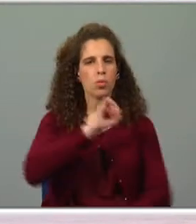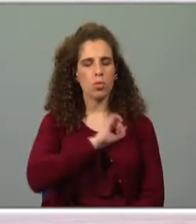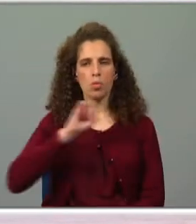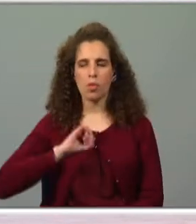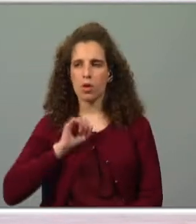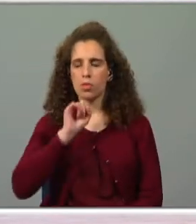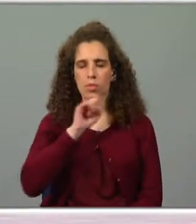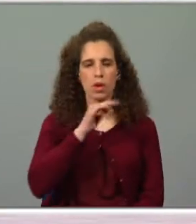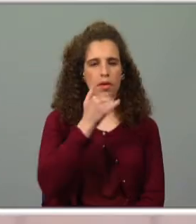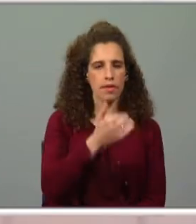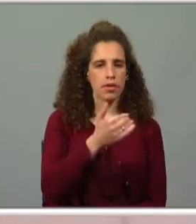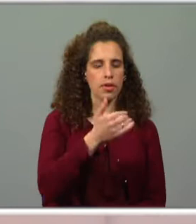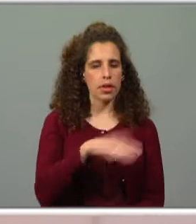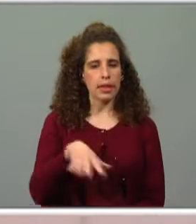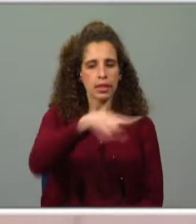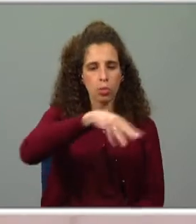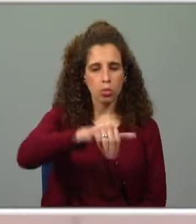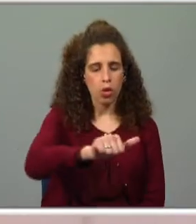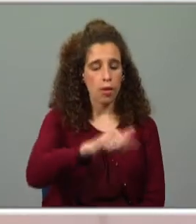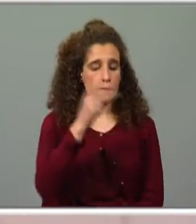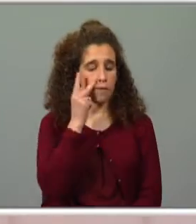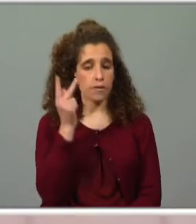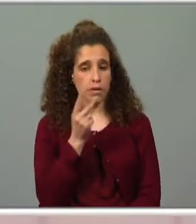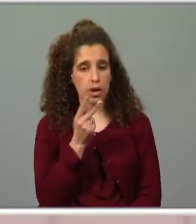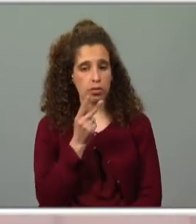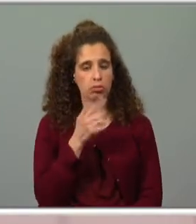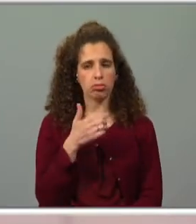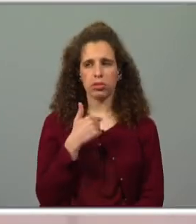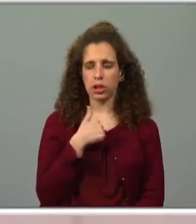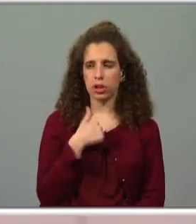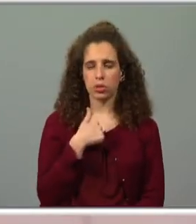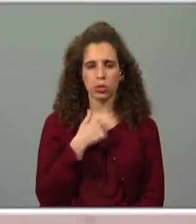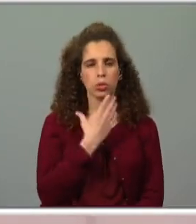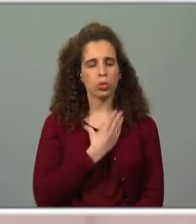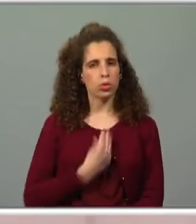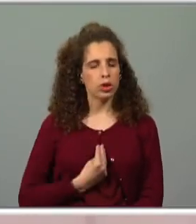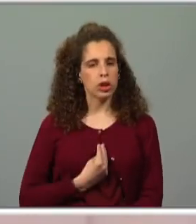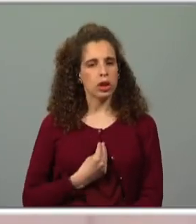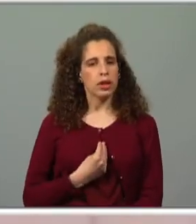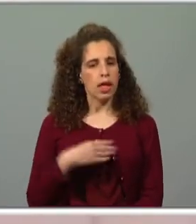pode existir nas nossas localidades e eu fico gostei muito destas imagens 可能存在於我們的位置我真的很喜歡這些照片